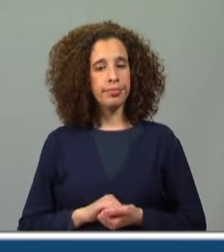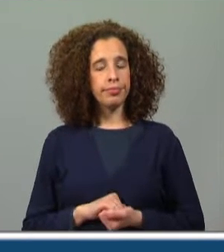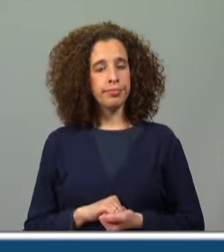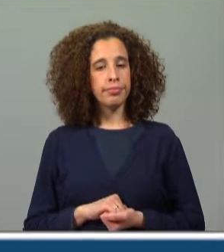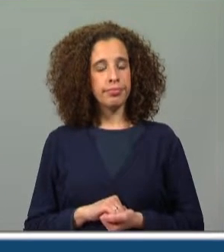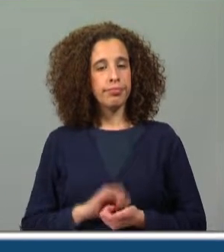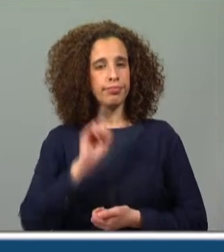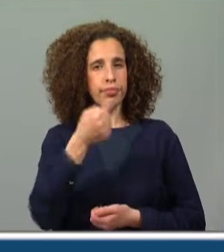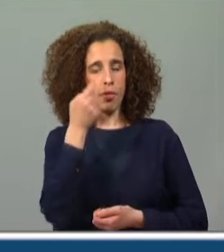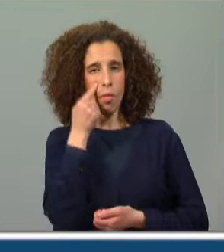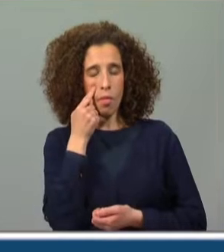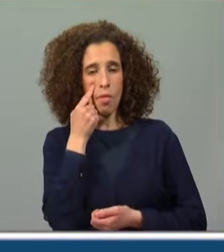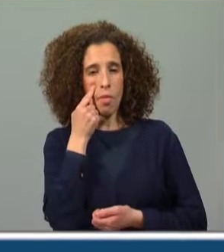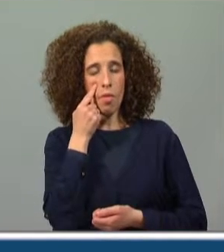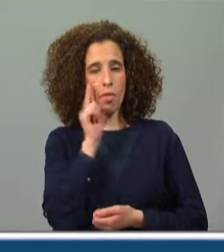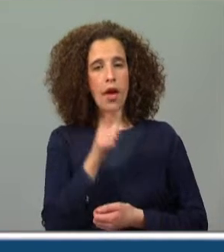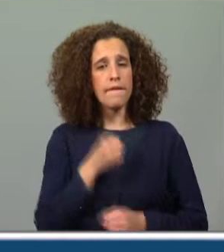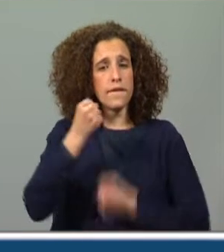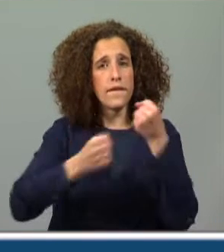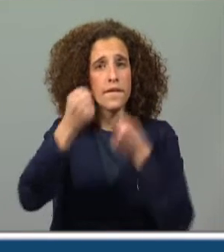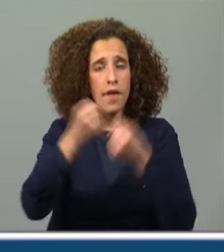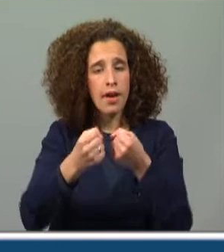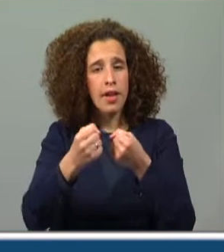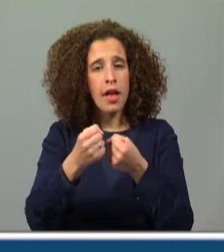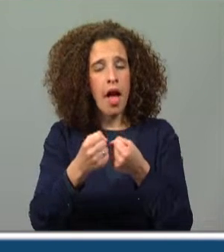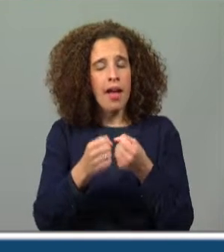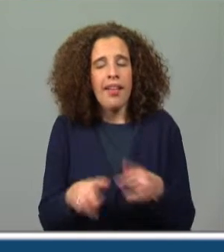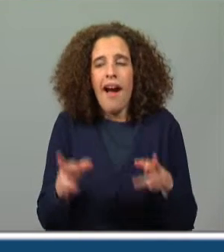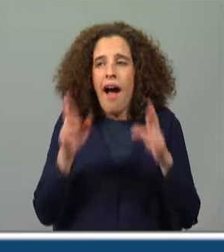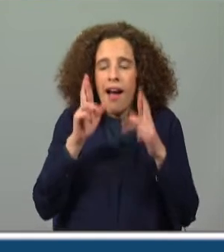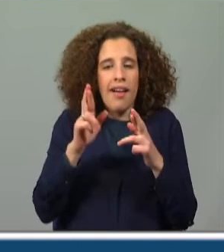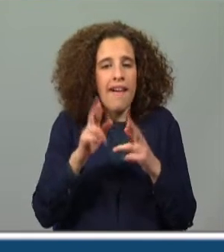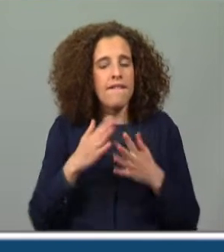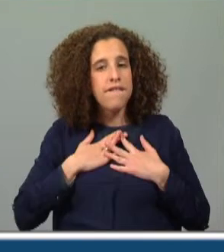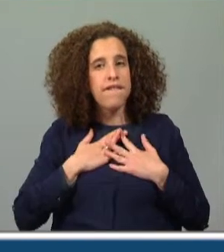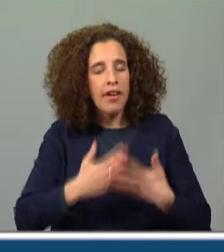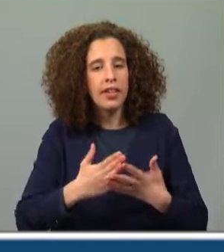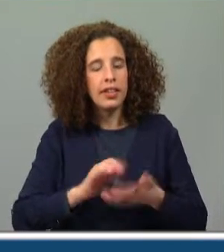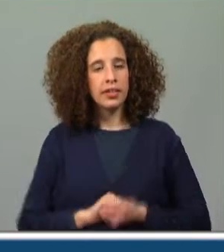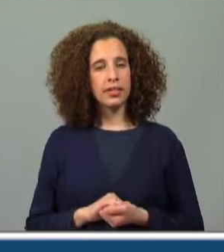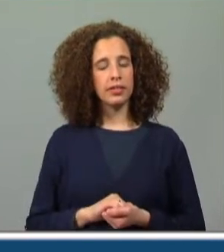repara ela foi a correr ela ir cheia de esperança cheia de vontade de trazer um 修復 她跑了 她充滿了滿懷希望帶來一個